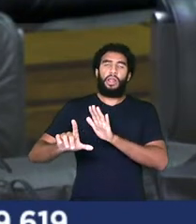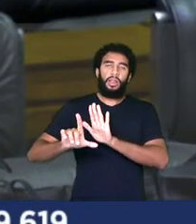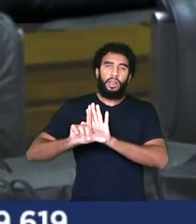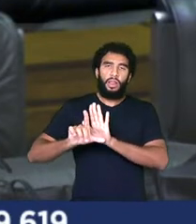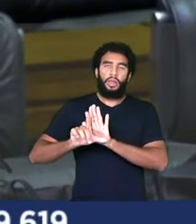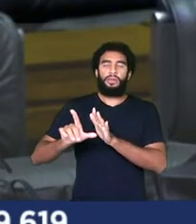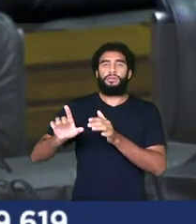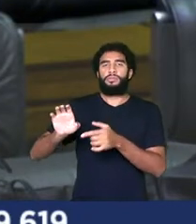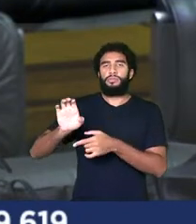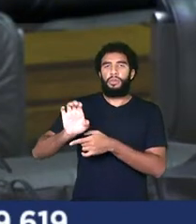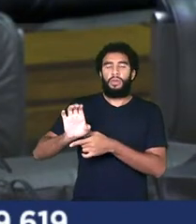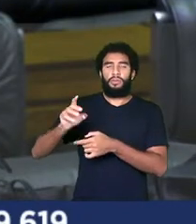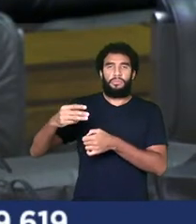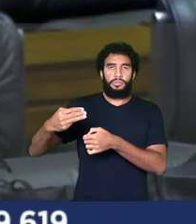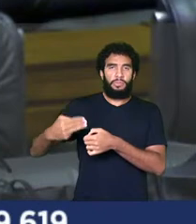PCDOB BUSCA A ISSO NOM IA INVADE LEGISLAÇÕES QUE